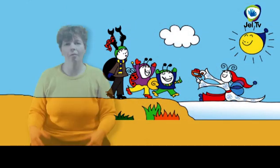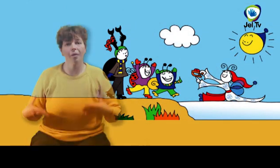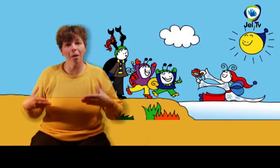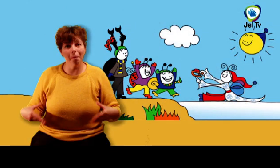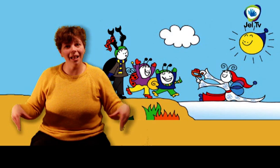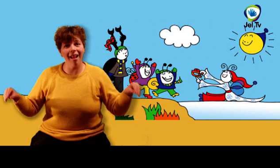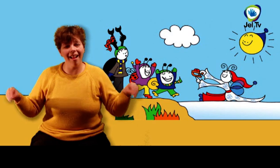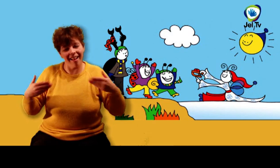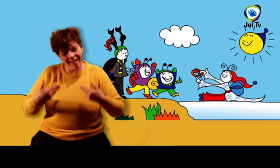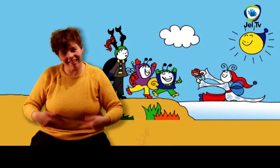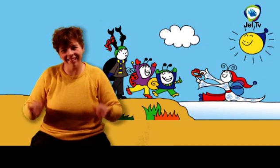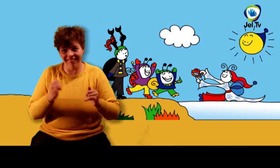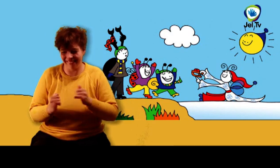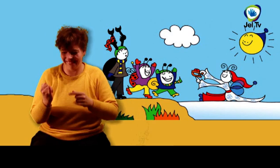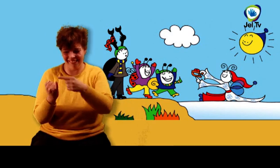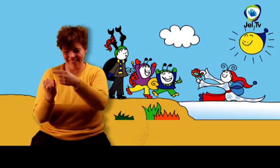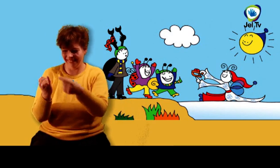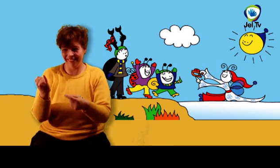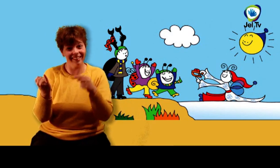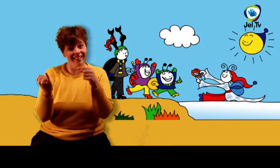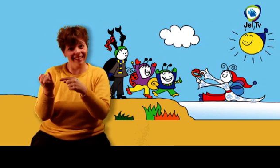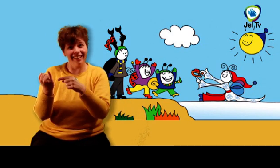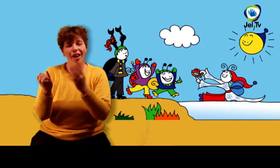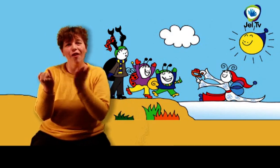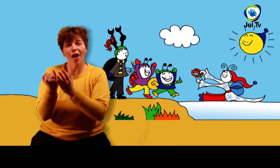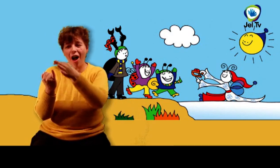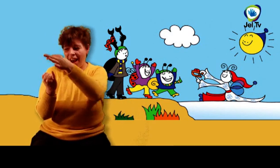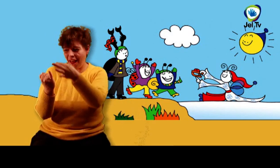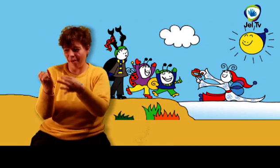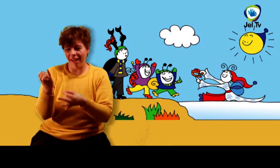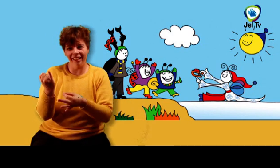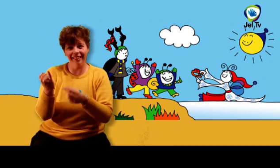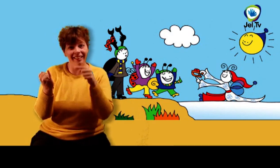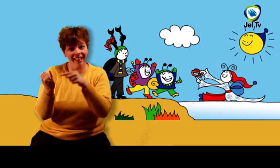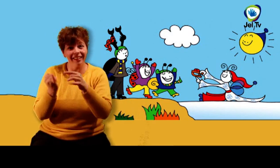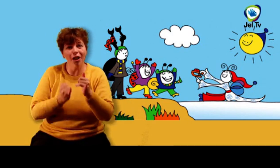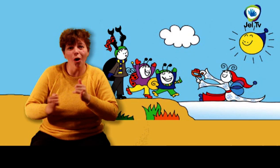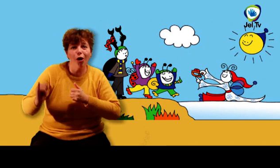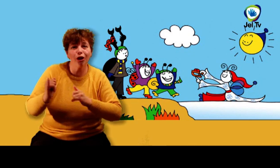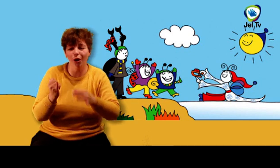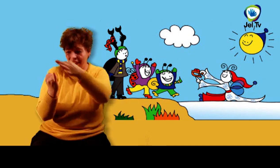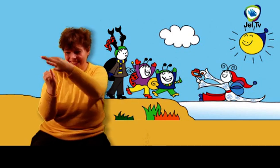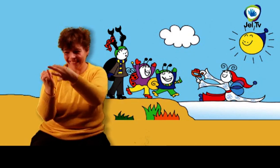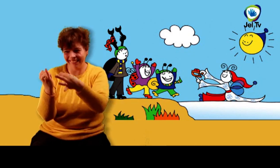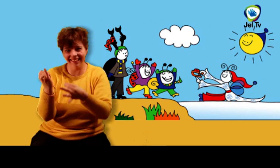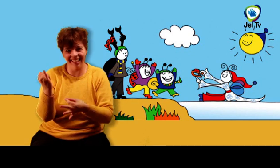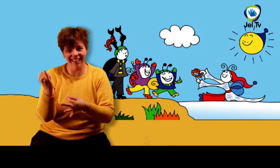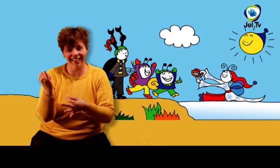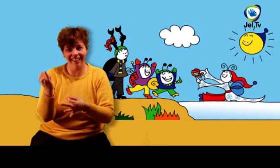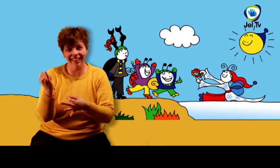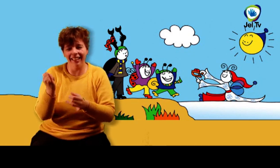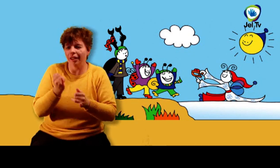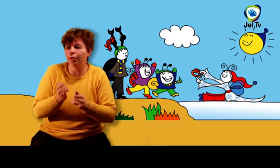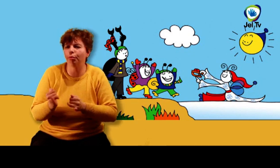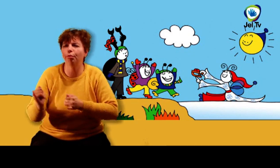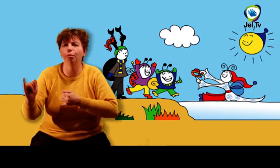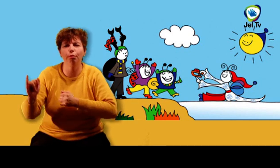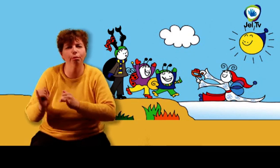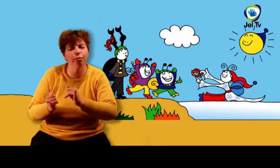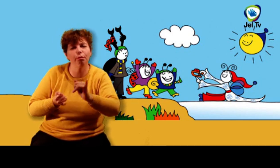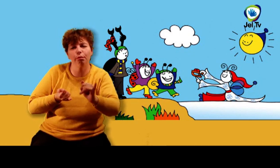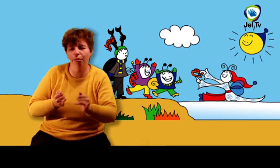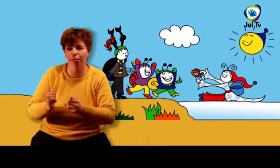Ez a korcsolya éle. Ez siklik a jégen.- mutatta Milla a két éles falemezt a cipő talpán.